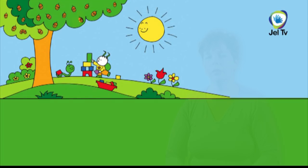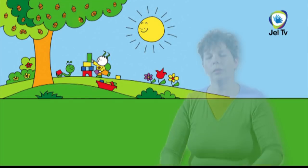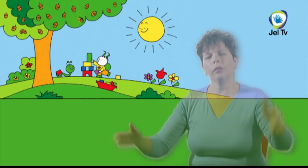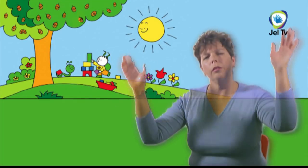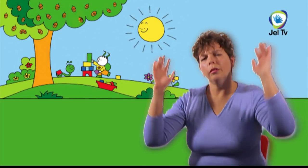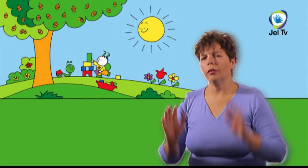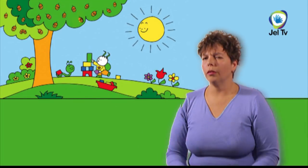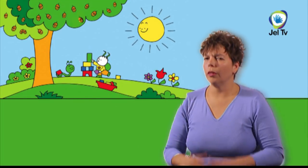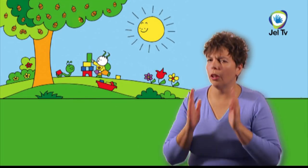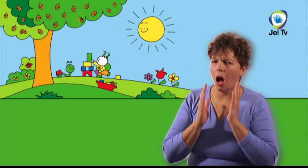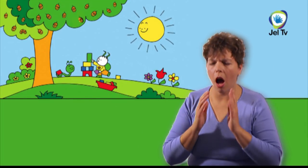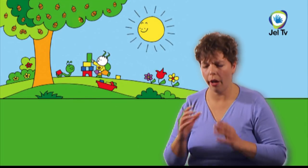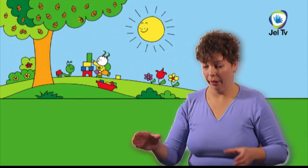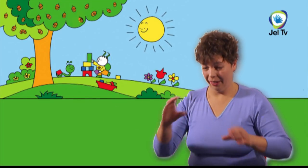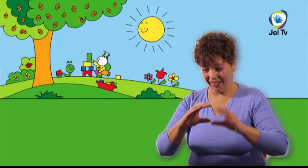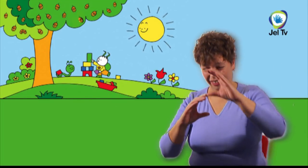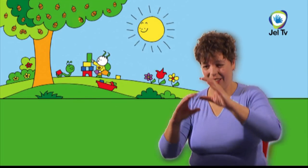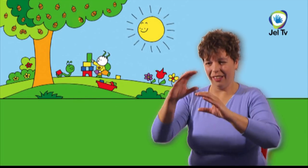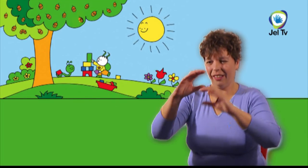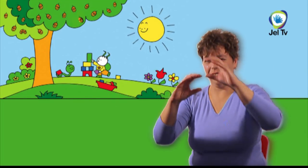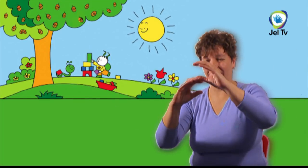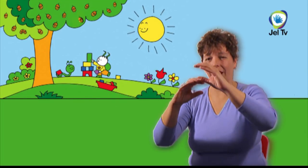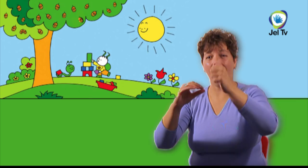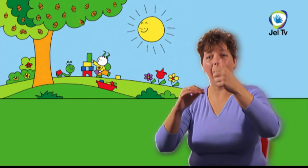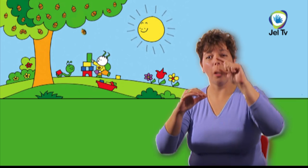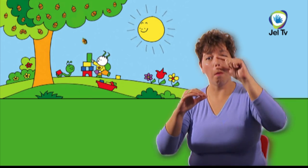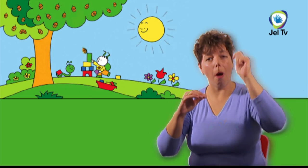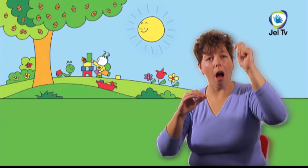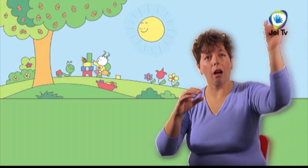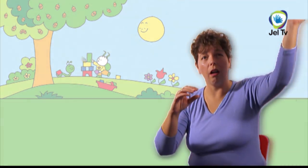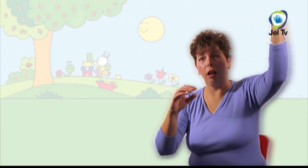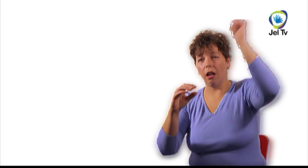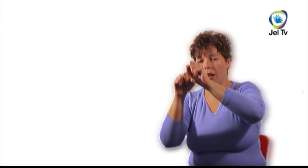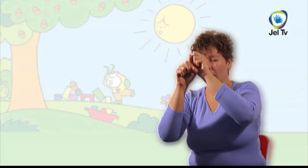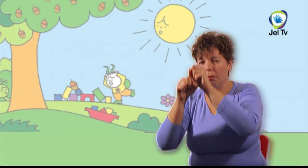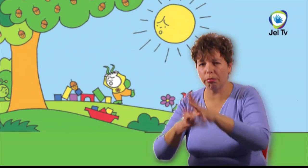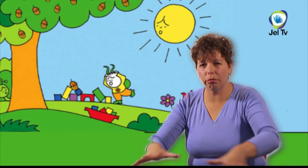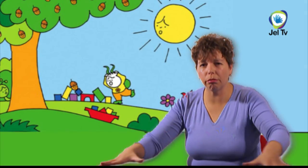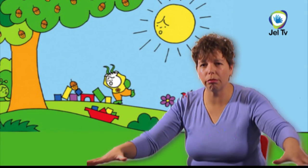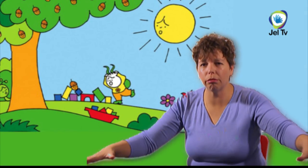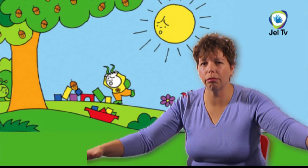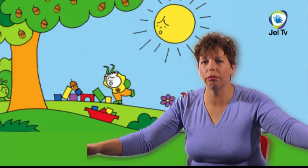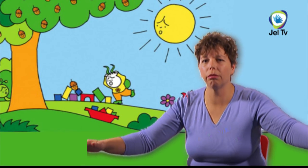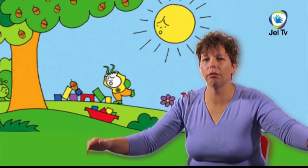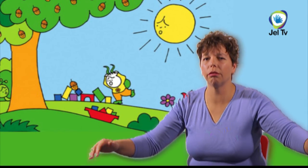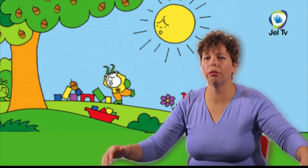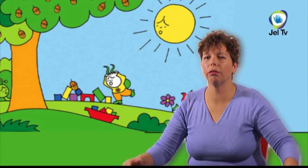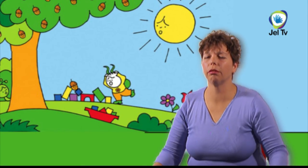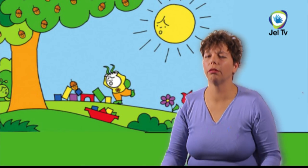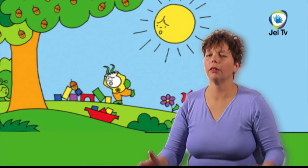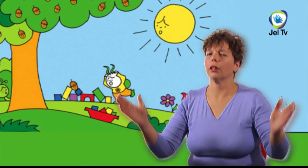De, jaj! Ekkor egy makk hullott le a tölgyfáról, és romba döntötte a virágbogár tornyát.